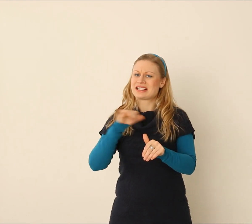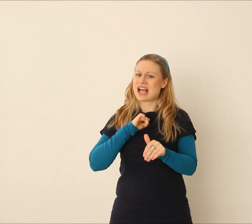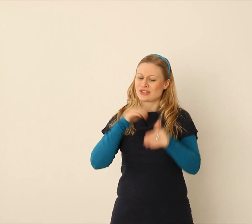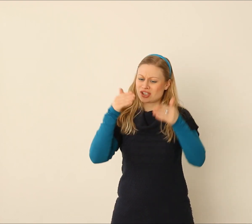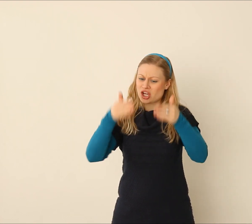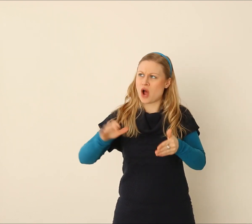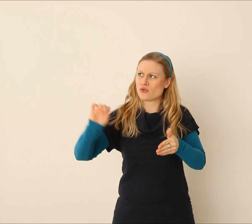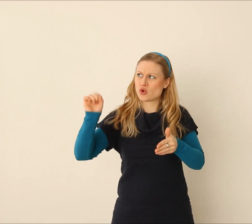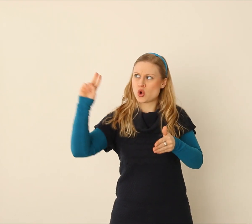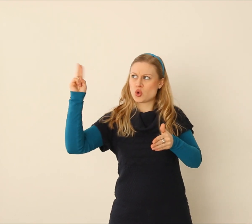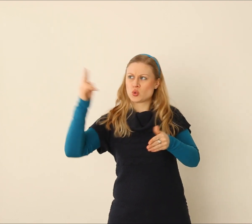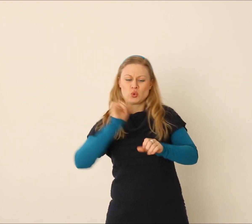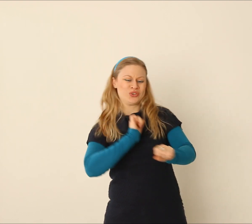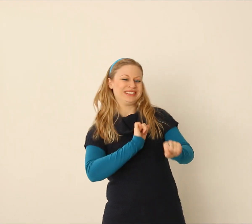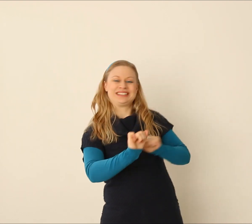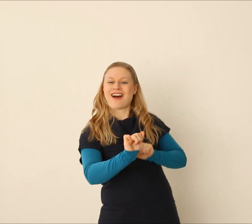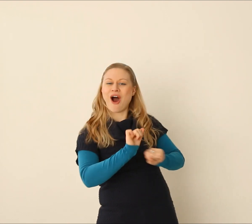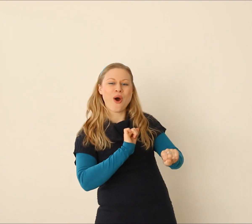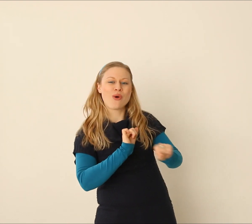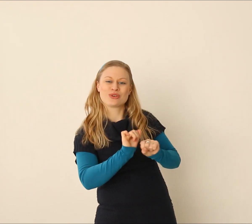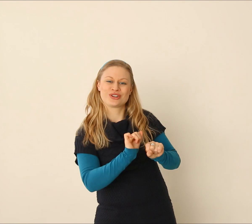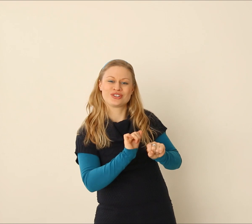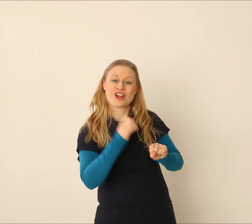zelfs het graf kon U niet houden,